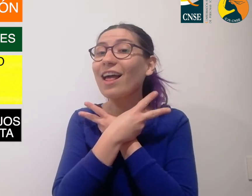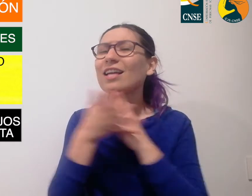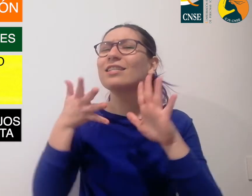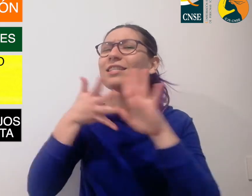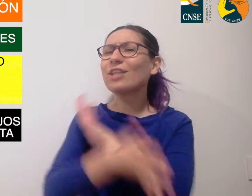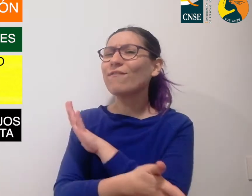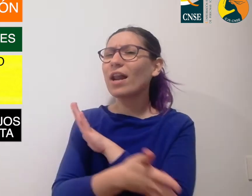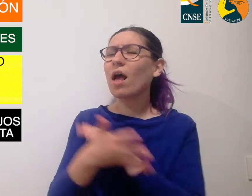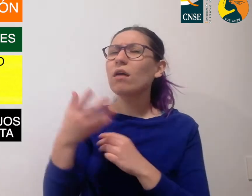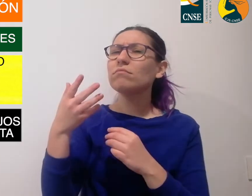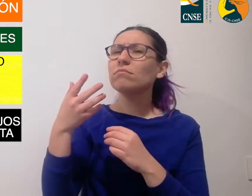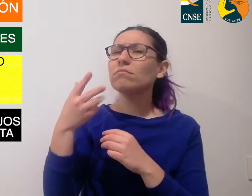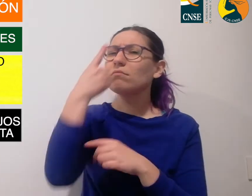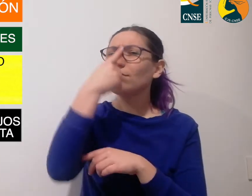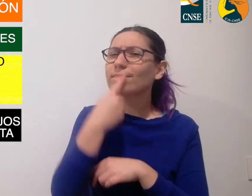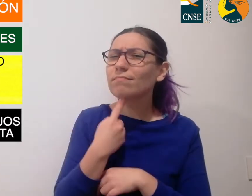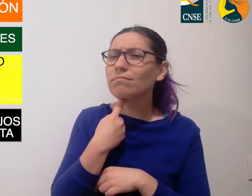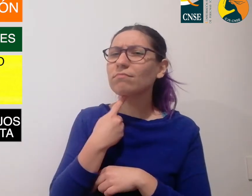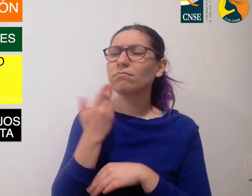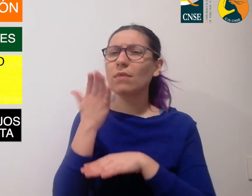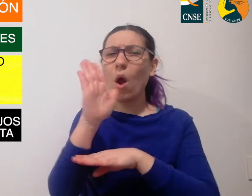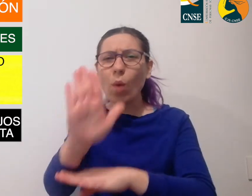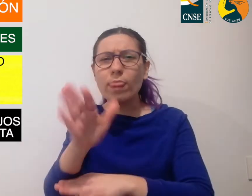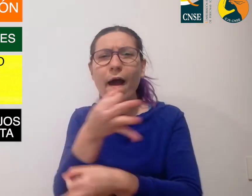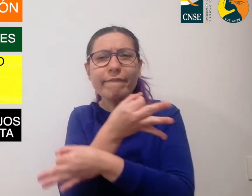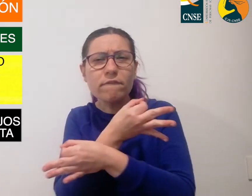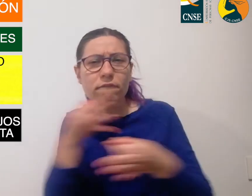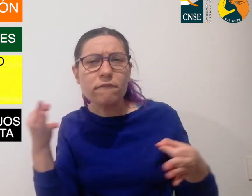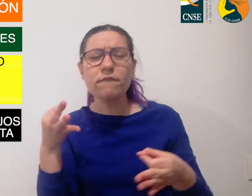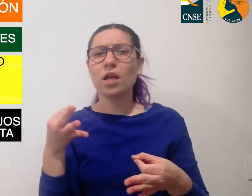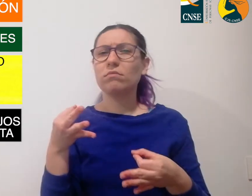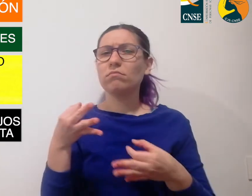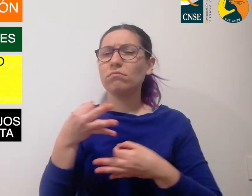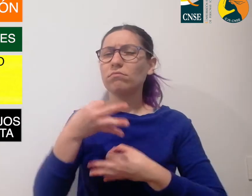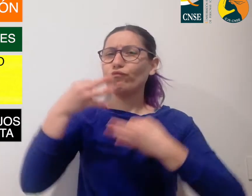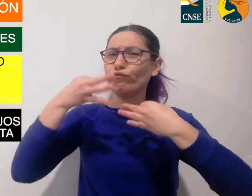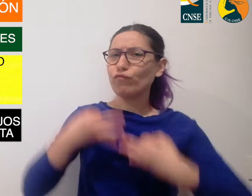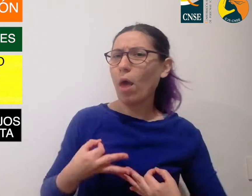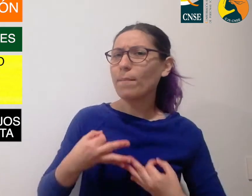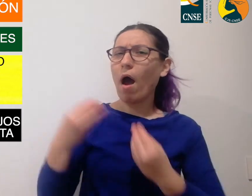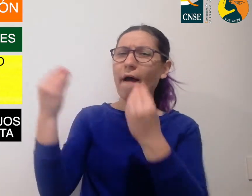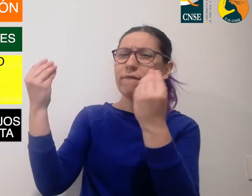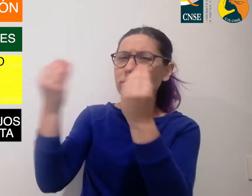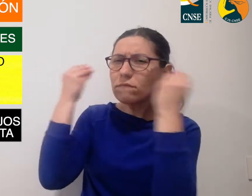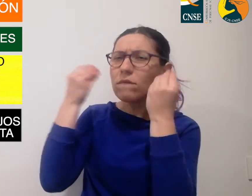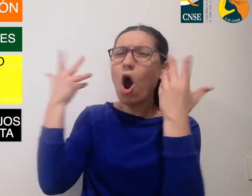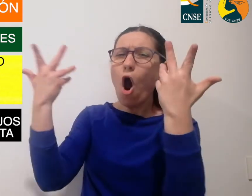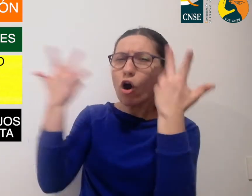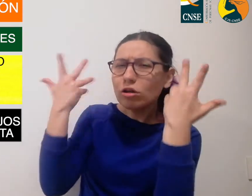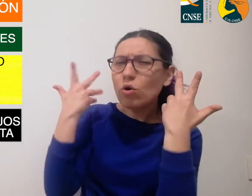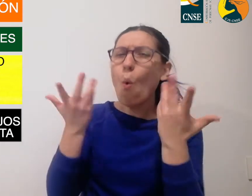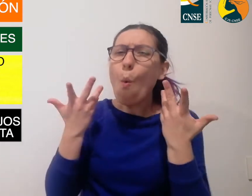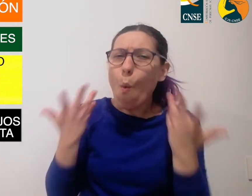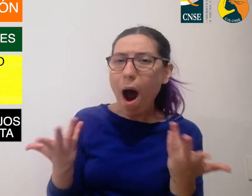Breves consejos sobre la etiqueta,